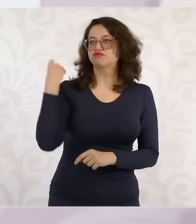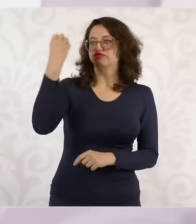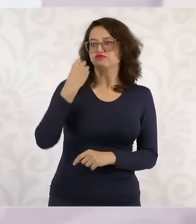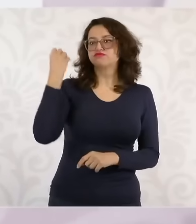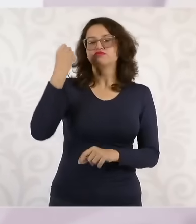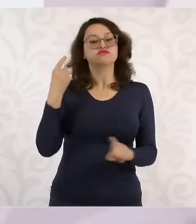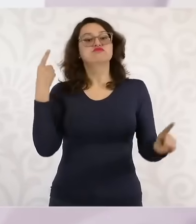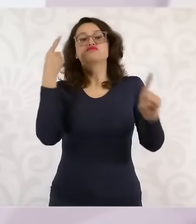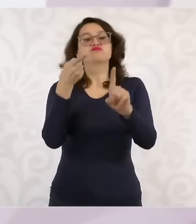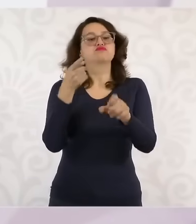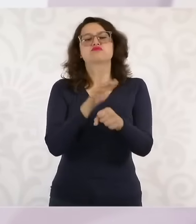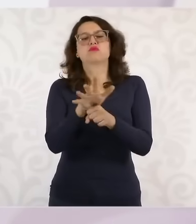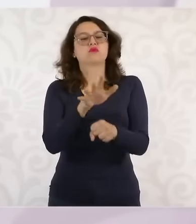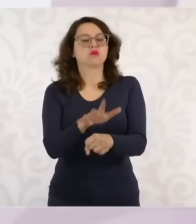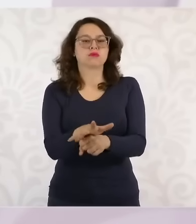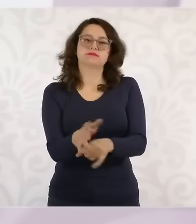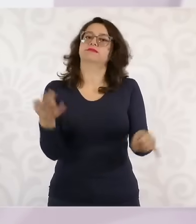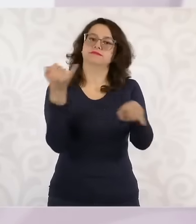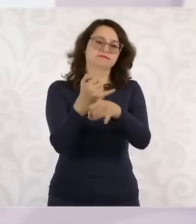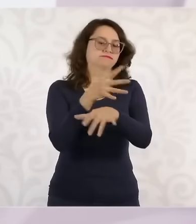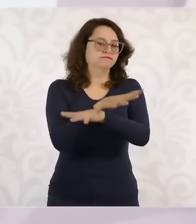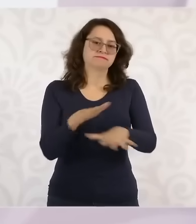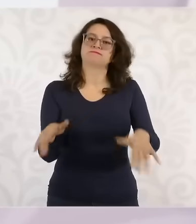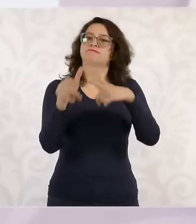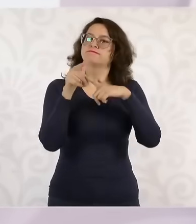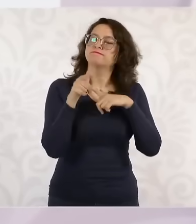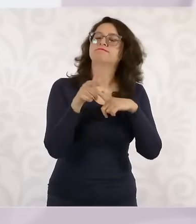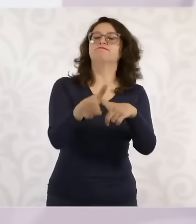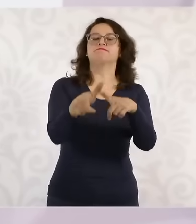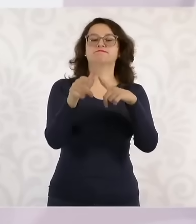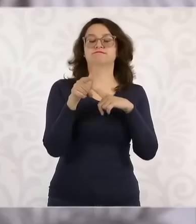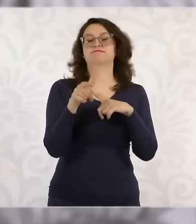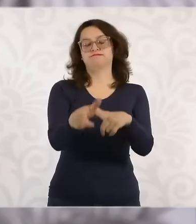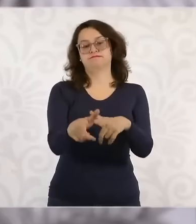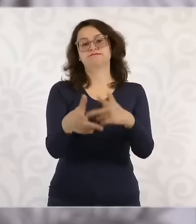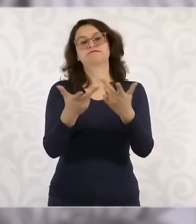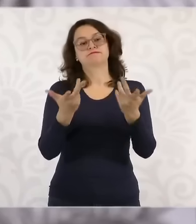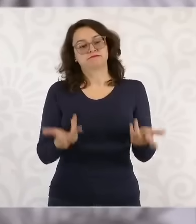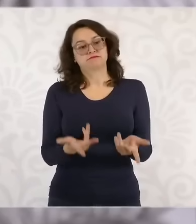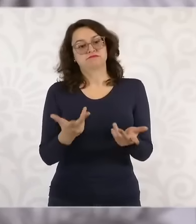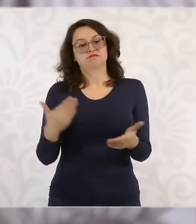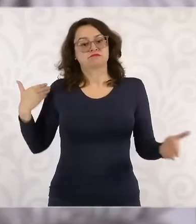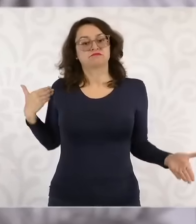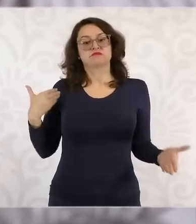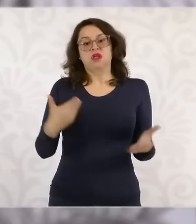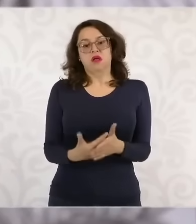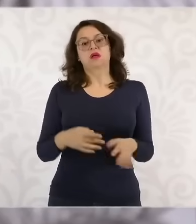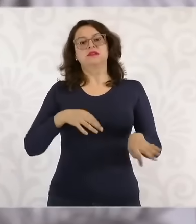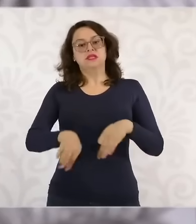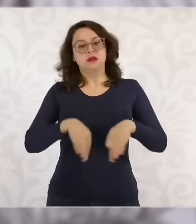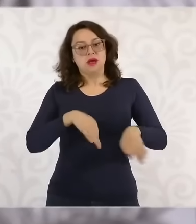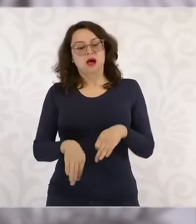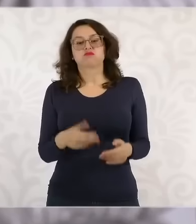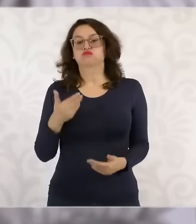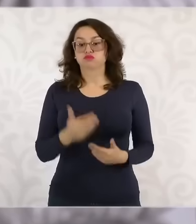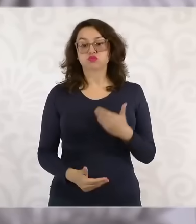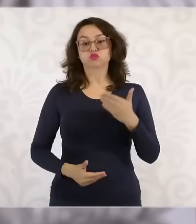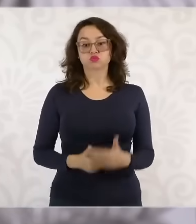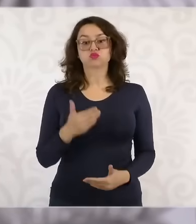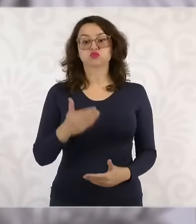propósito de seguir informando a la población sobre los avances e y las acciones y programas